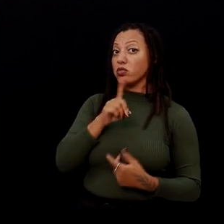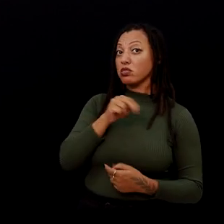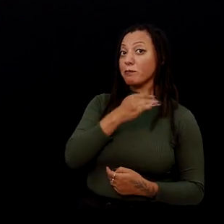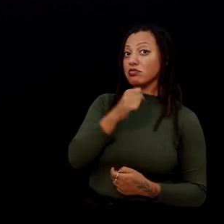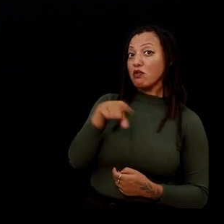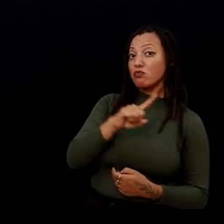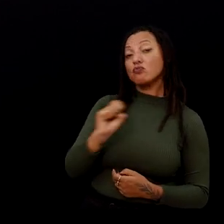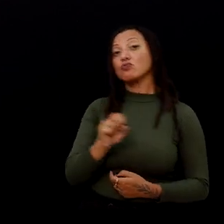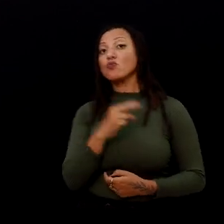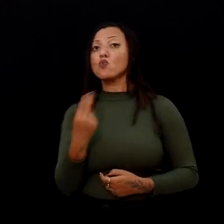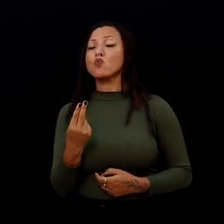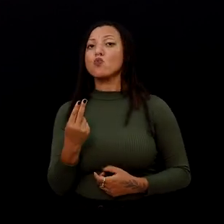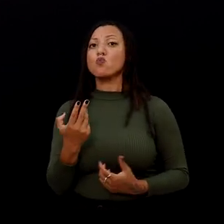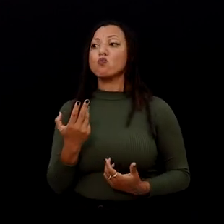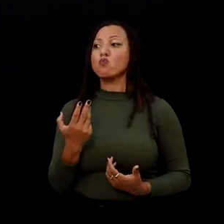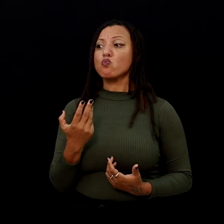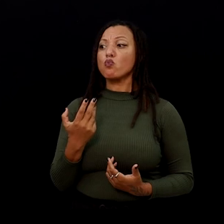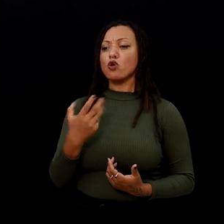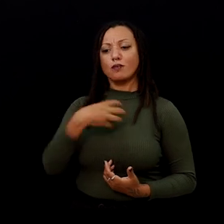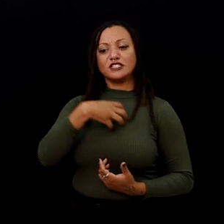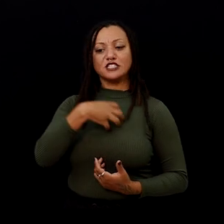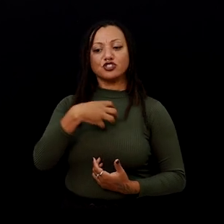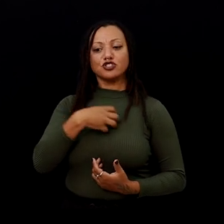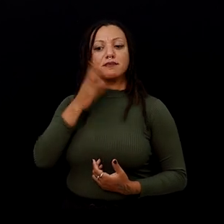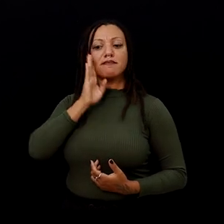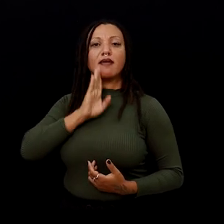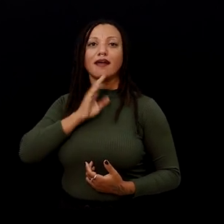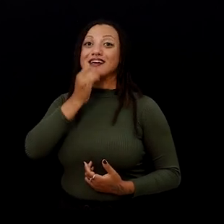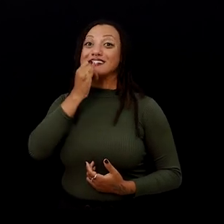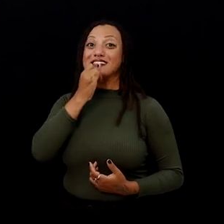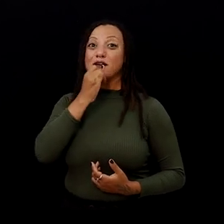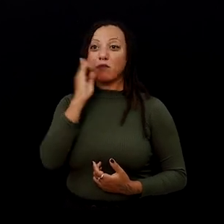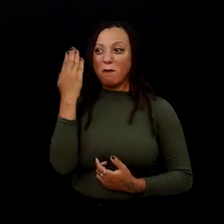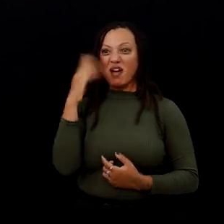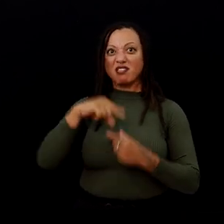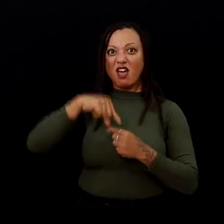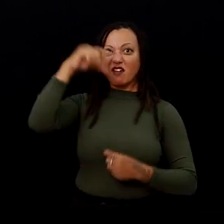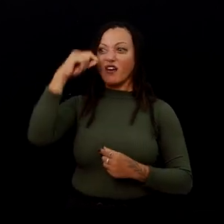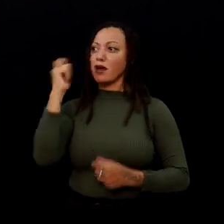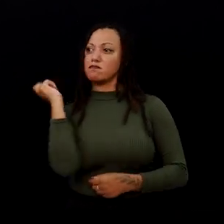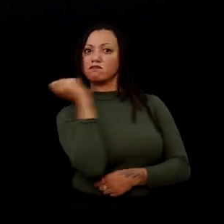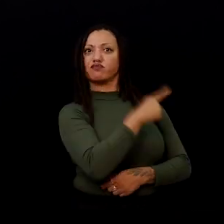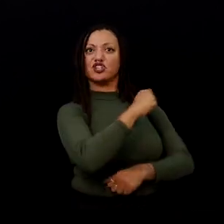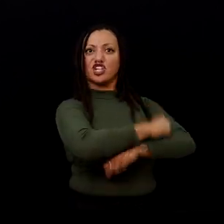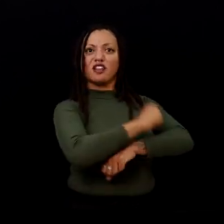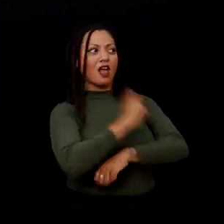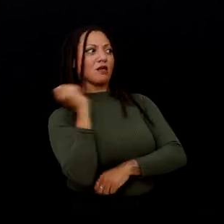Ou será que eu iria ser bondosa e, sei lá, jogar a vara pela janela?